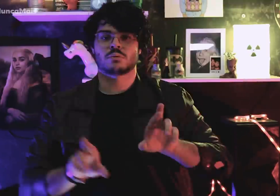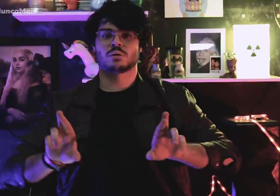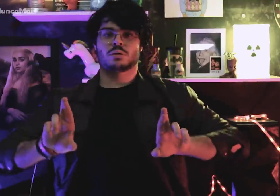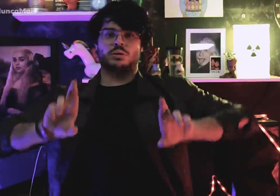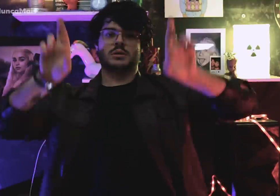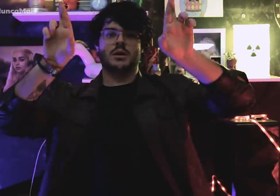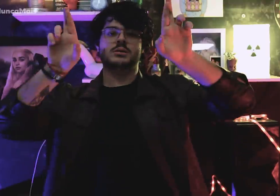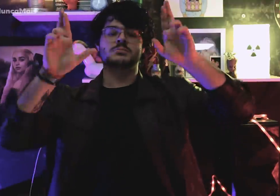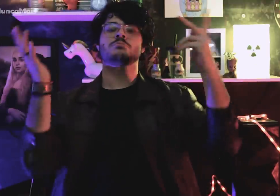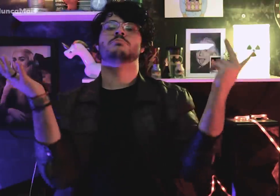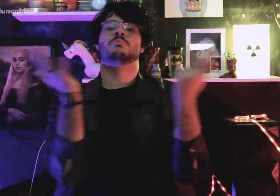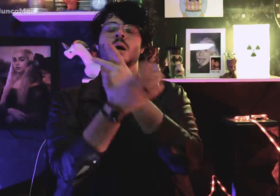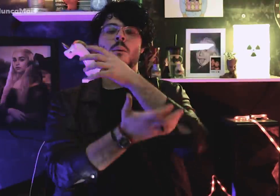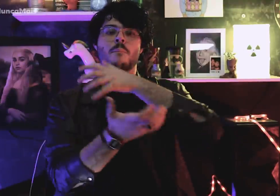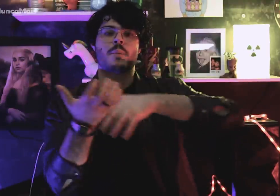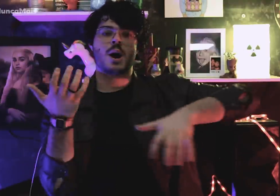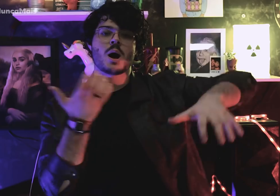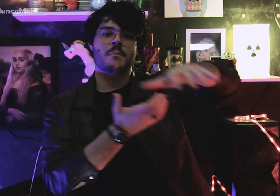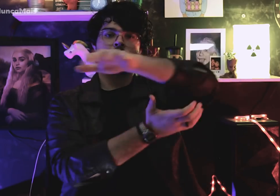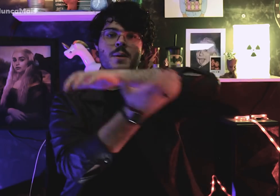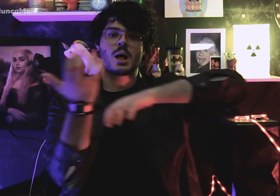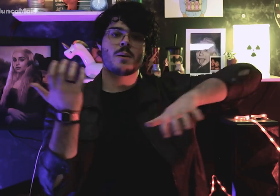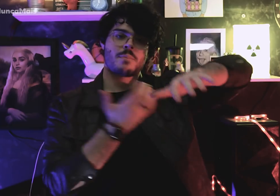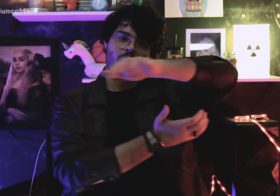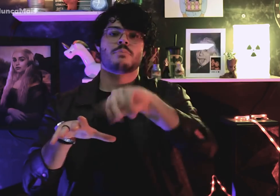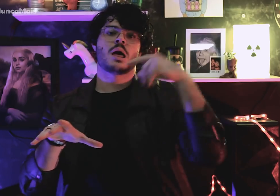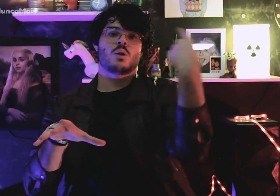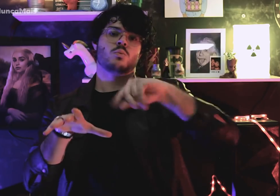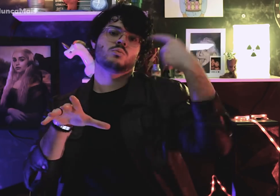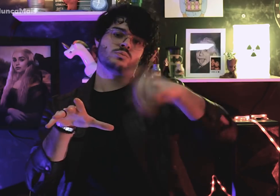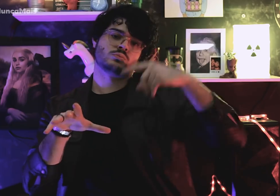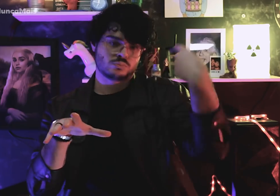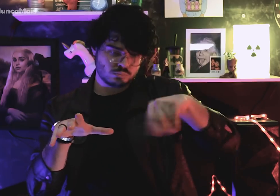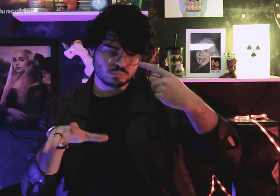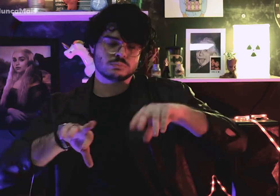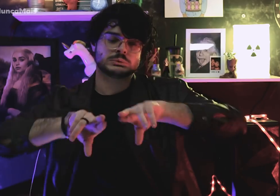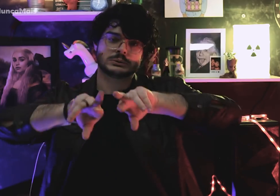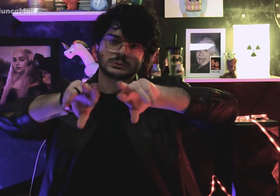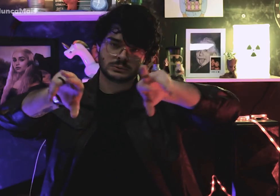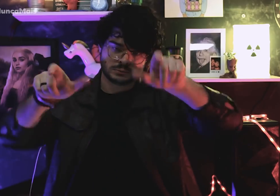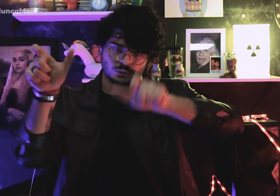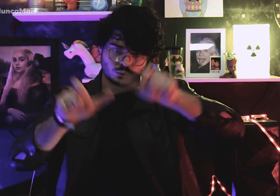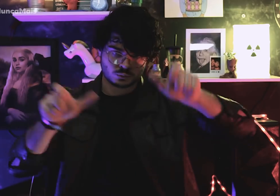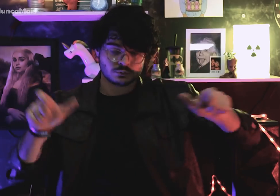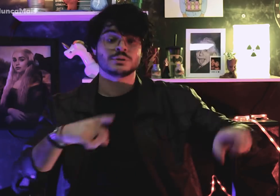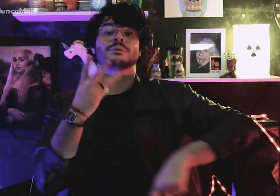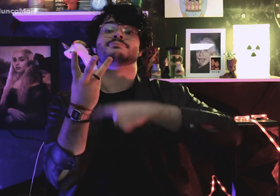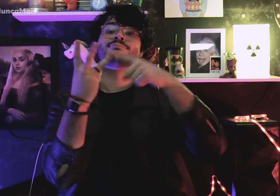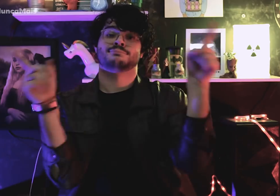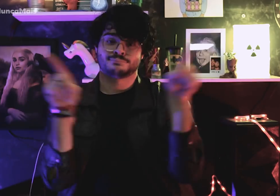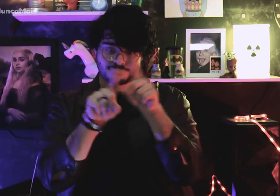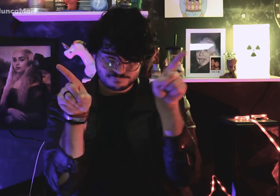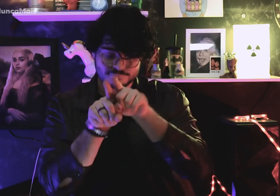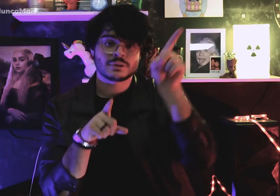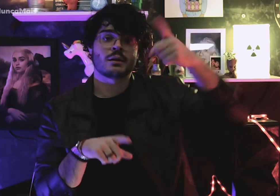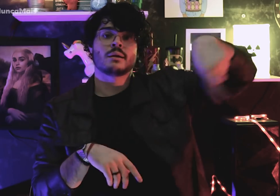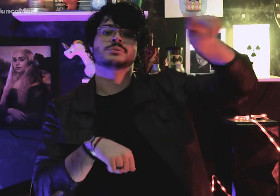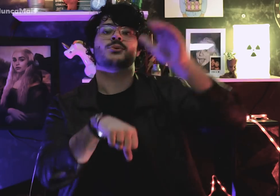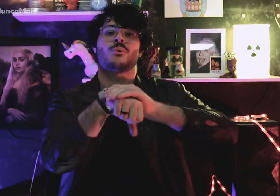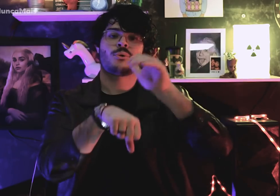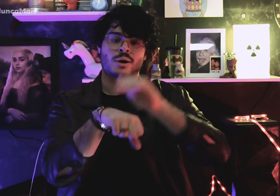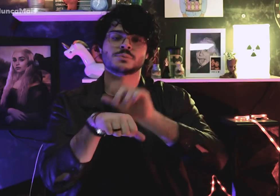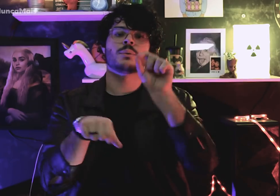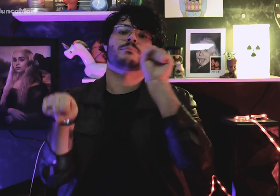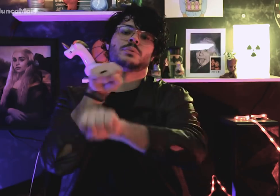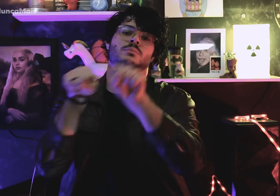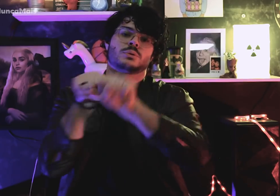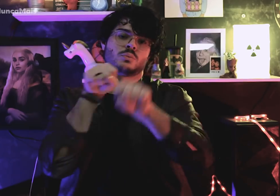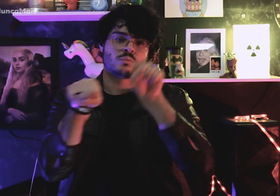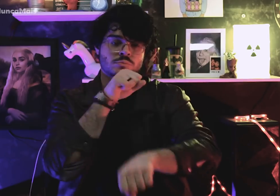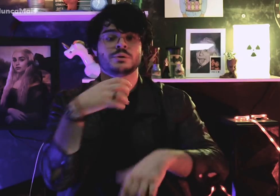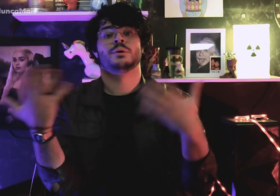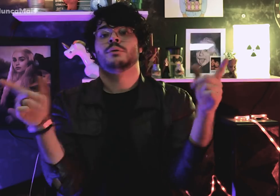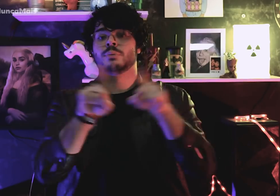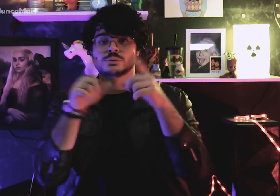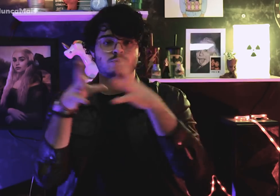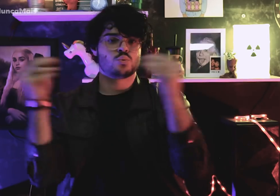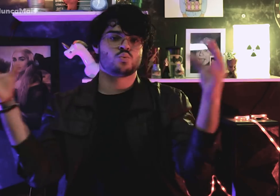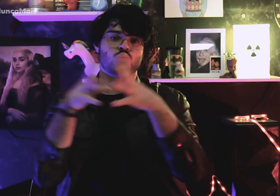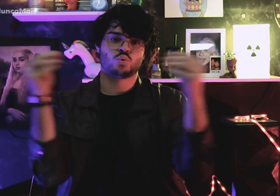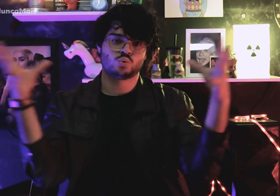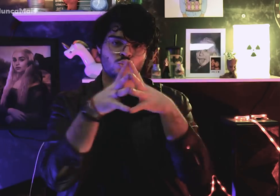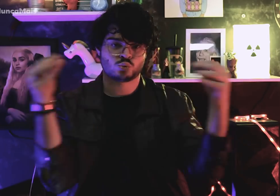foram responsabilizadas pelas ações ocorridas, práticas de tortura, execuções e desaparecimentos,